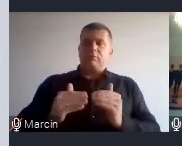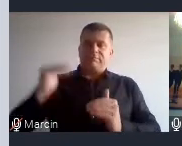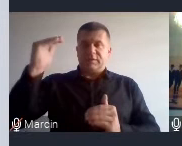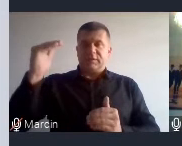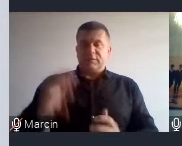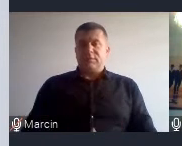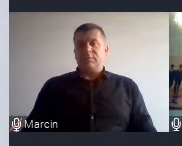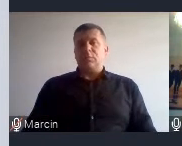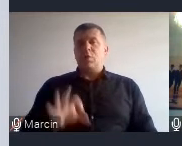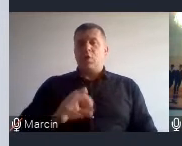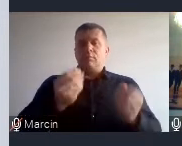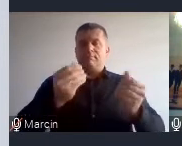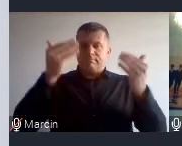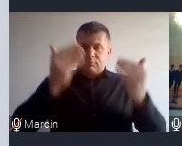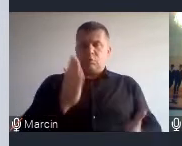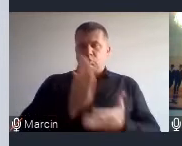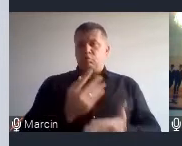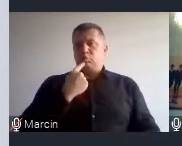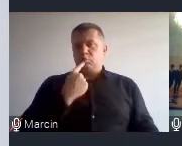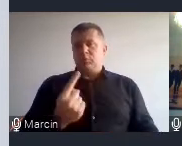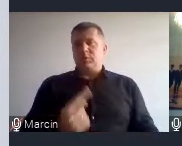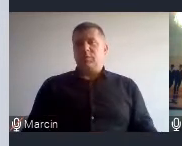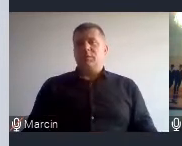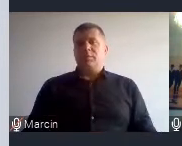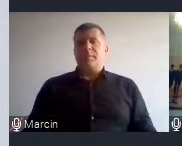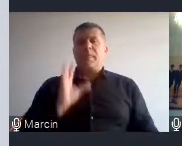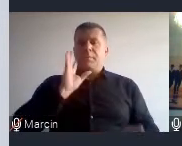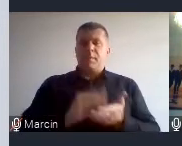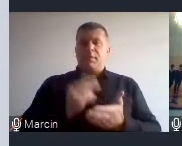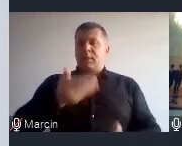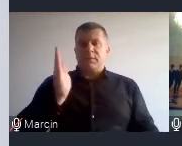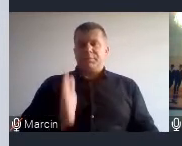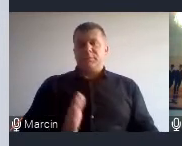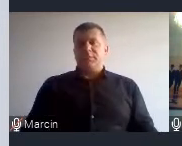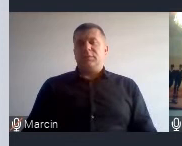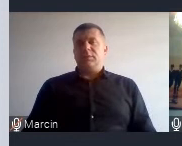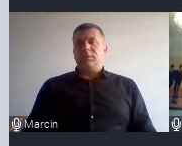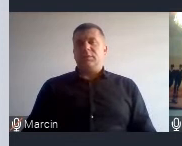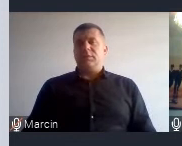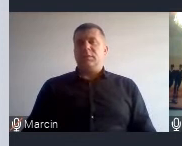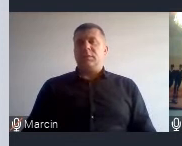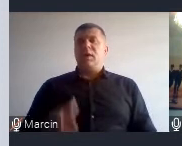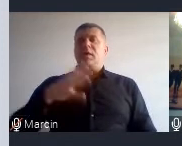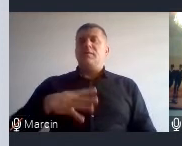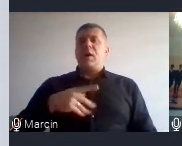Oszacowanie, już Państwu powiedziałem, nie będę powtarzał tego zagadnienia, wartość tych zamówień,